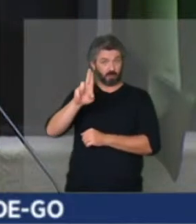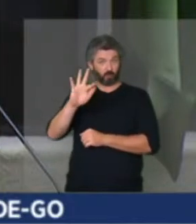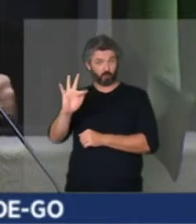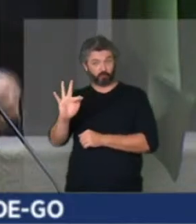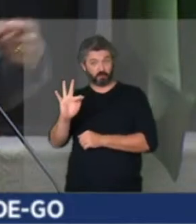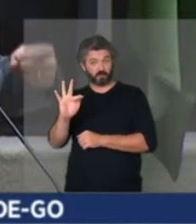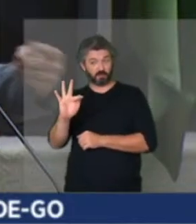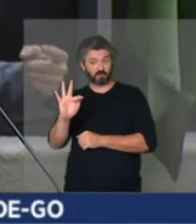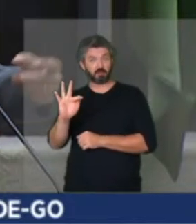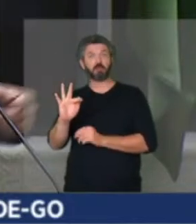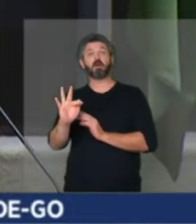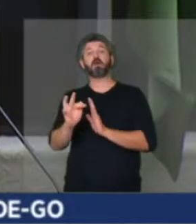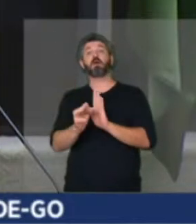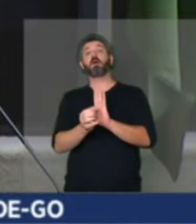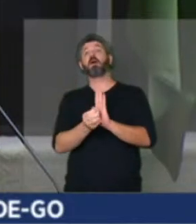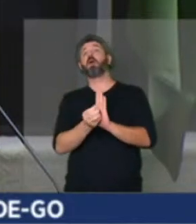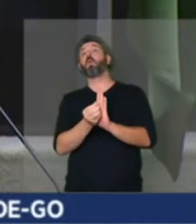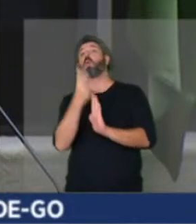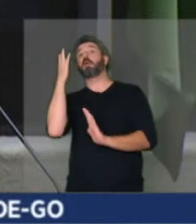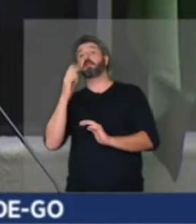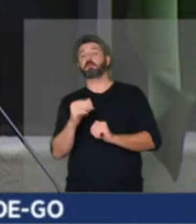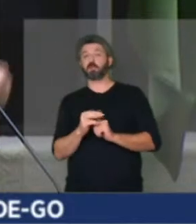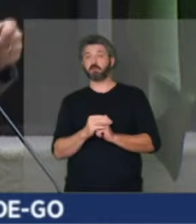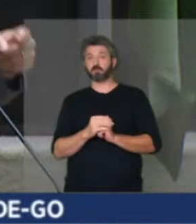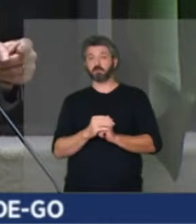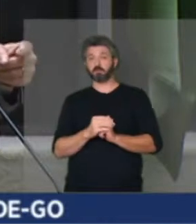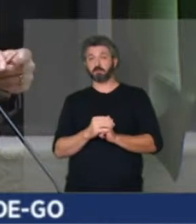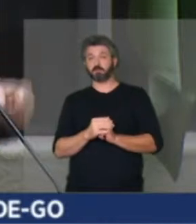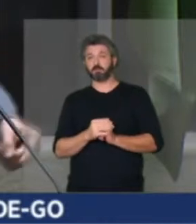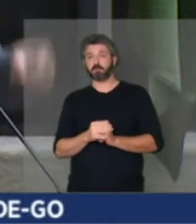SUSPEIÇÃO. O EX-DEPUTADO PAULO MALUF, QUANTAS VEZES ELE FOI DENUNCIADO PELO MINISTÉRIO PÚBLICO POR TER